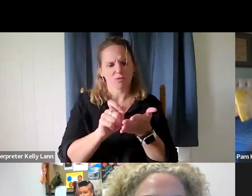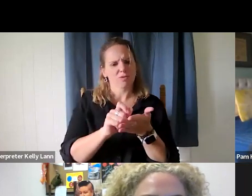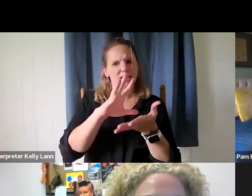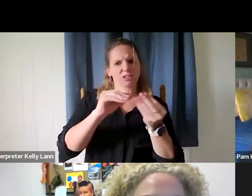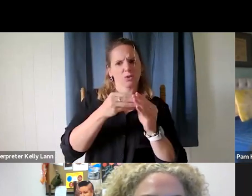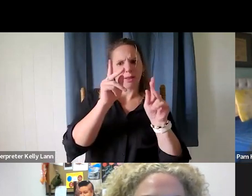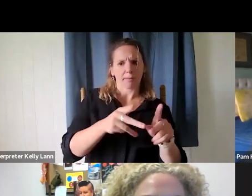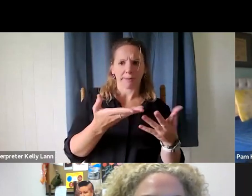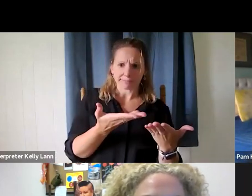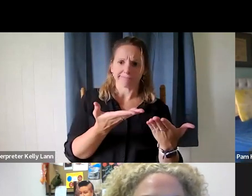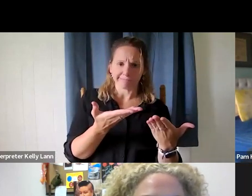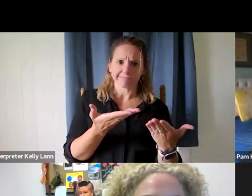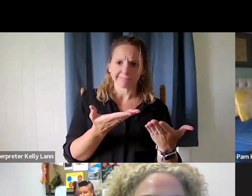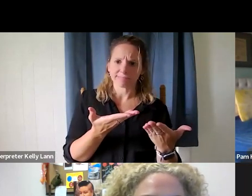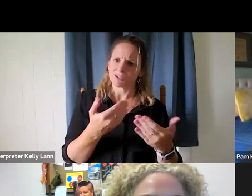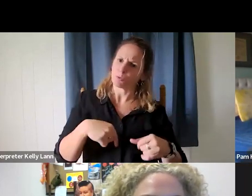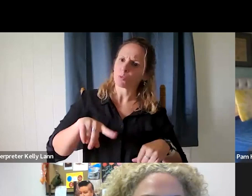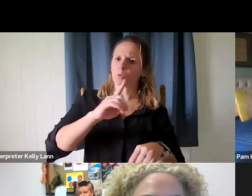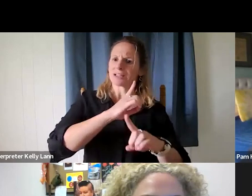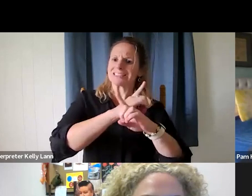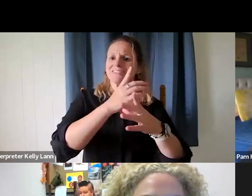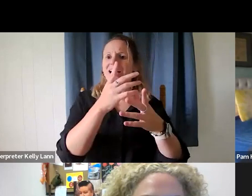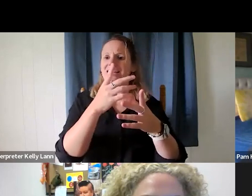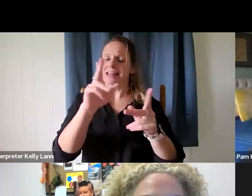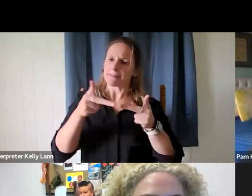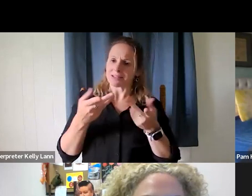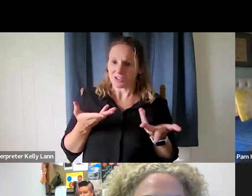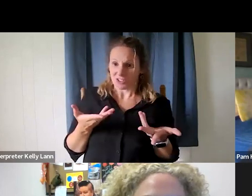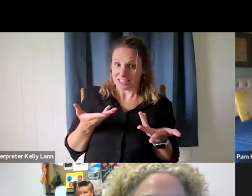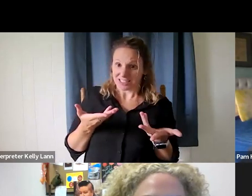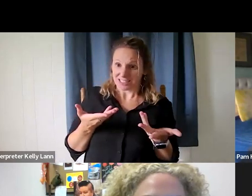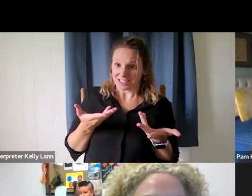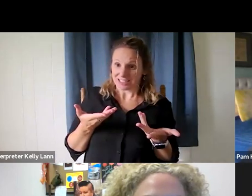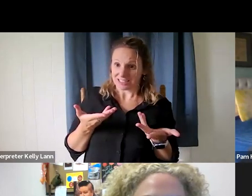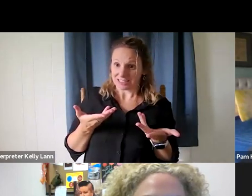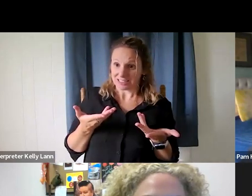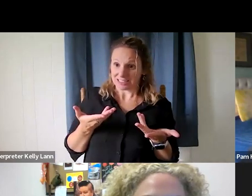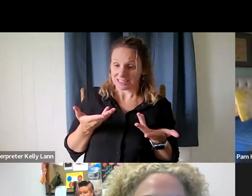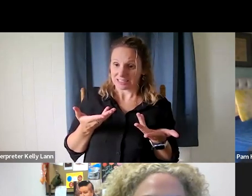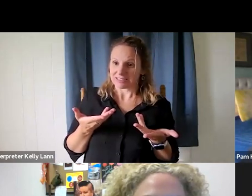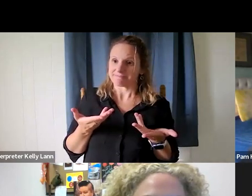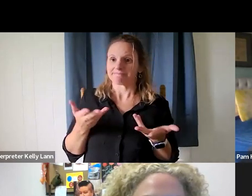Así que defendemos nuestra posición. En cierto modo bromeo con que a los adjudicadores